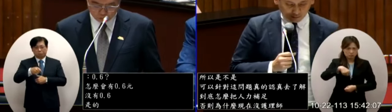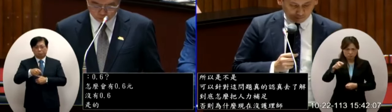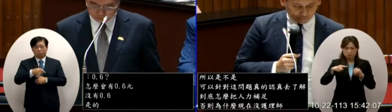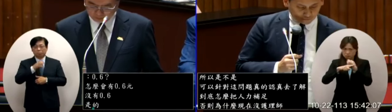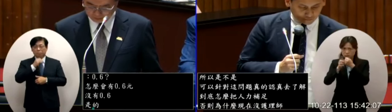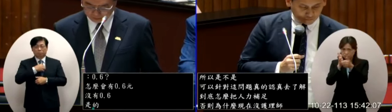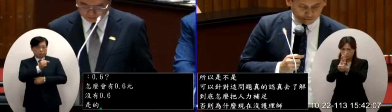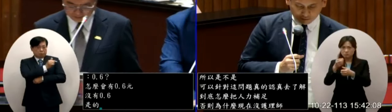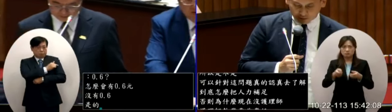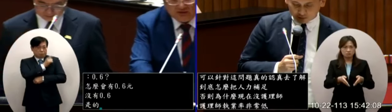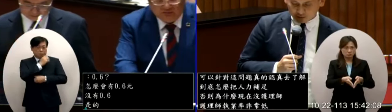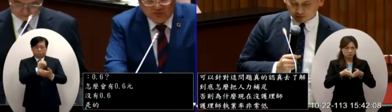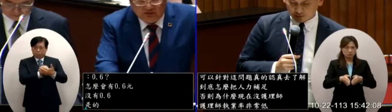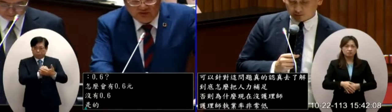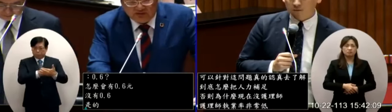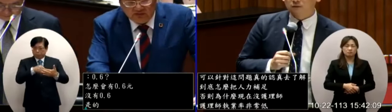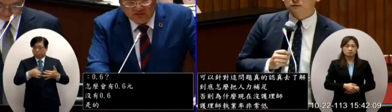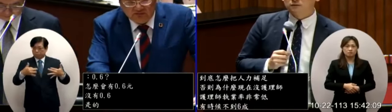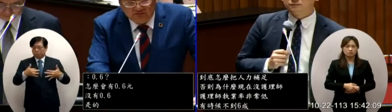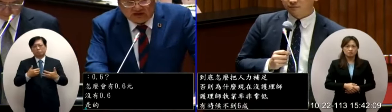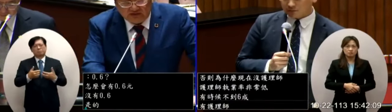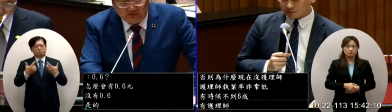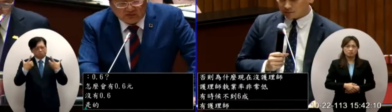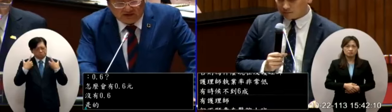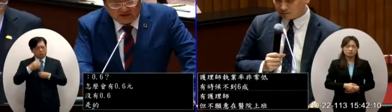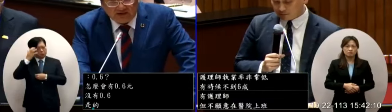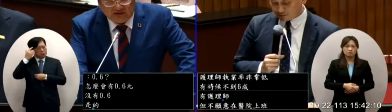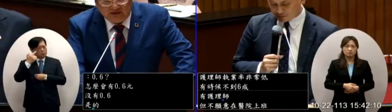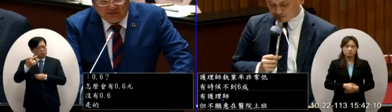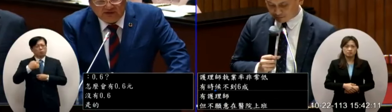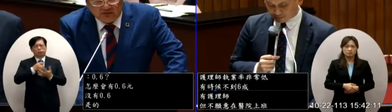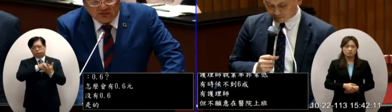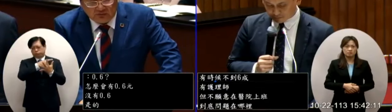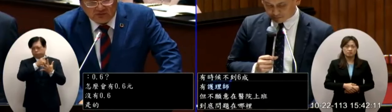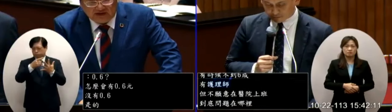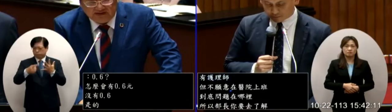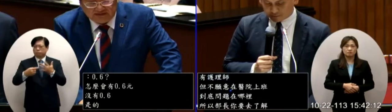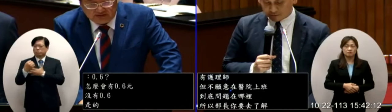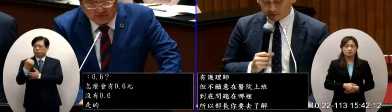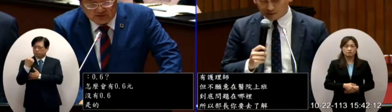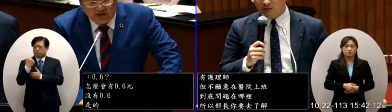護理留任 這個部分有很多複雜的因素 我們一個一個 會多努力來解決